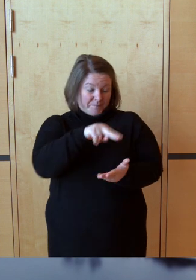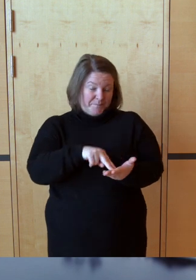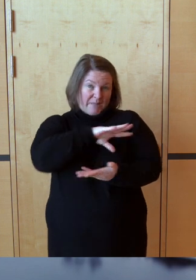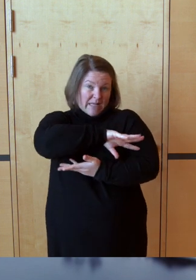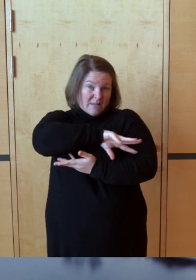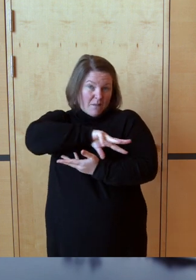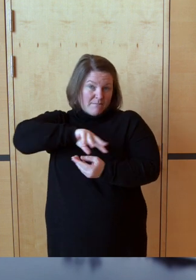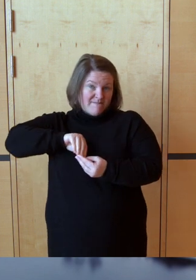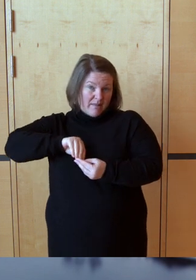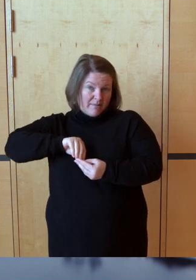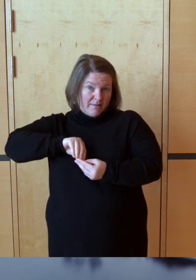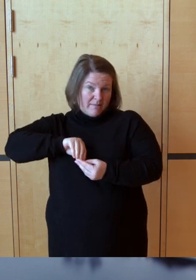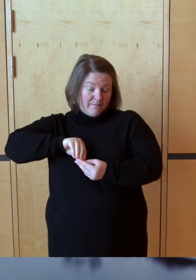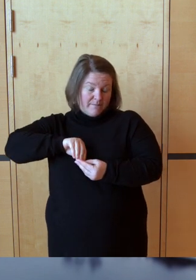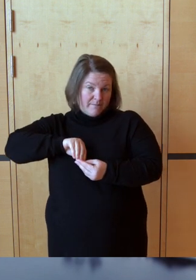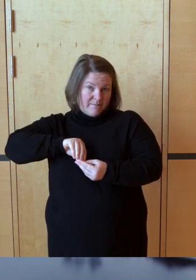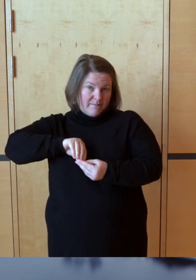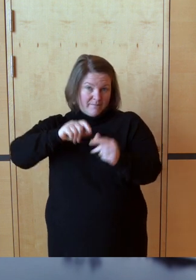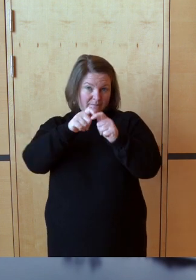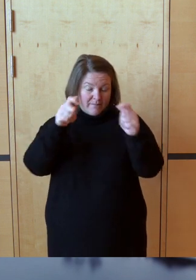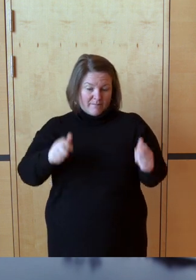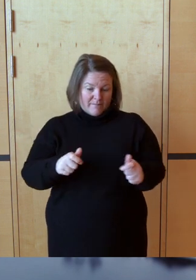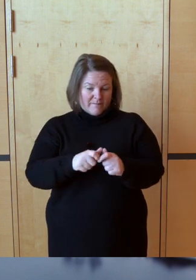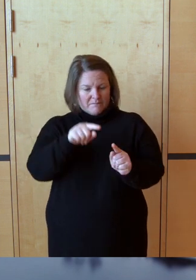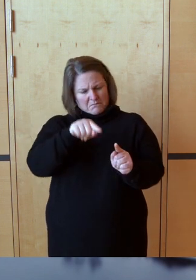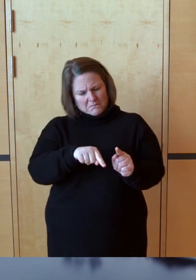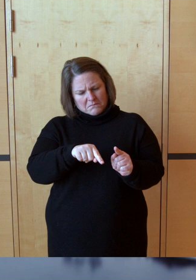Det här utredningen så Rekommenderas en strategisk förmåga